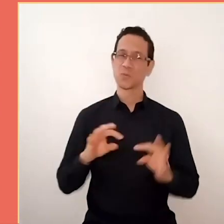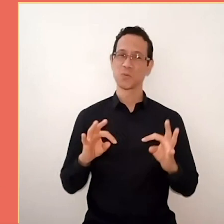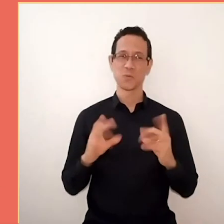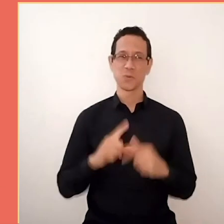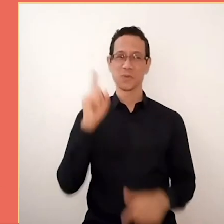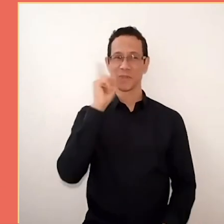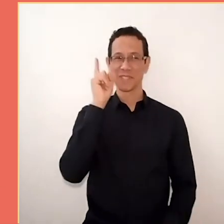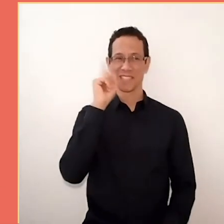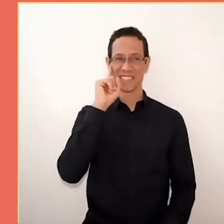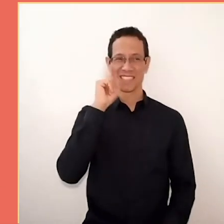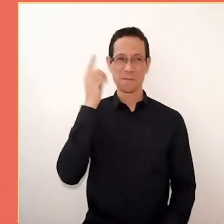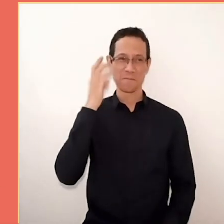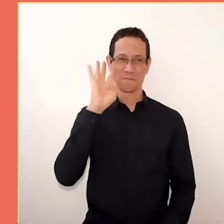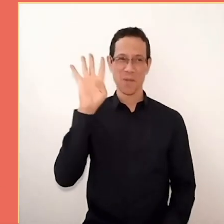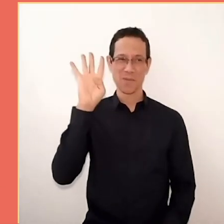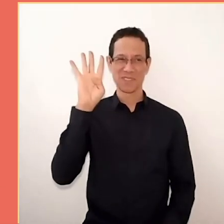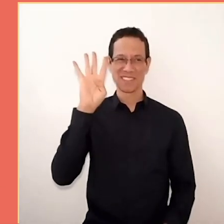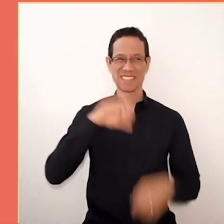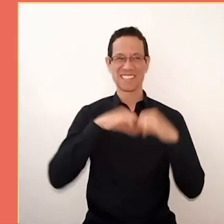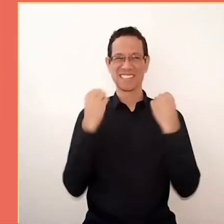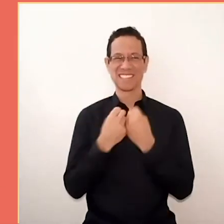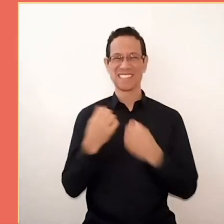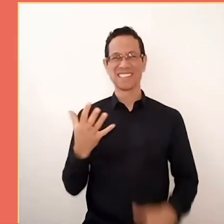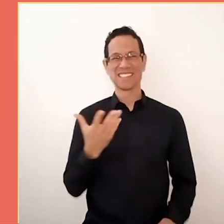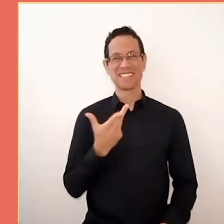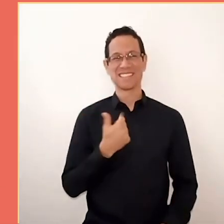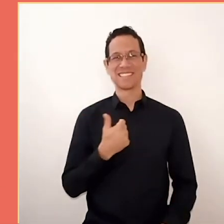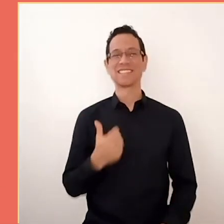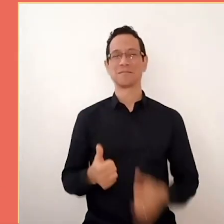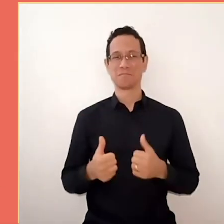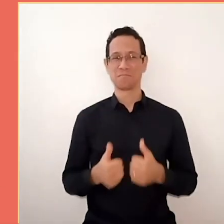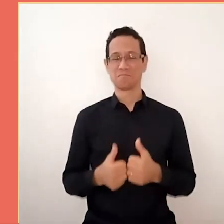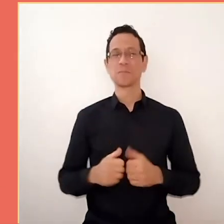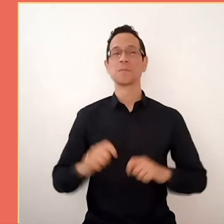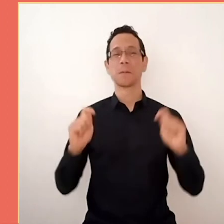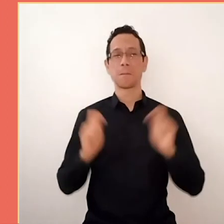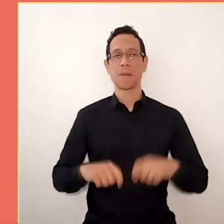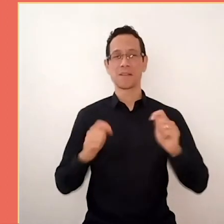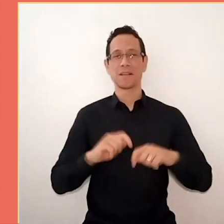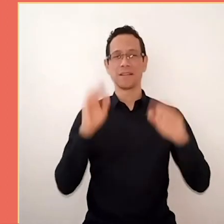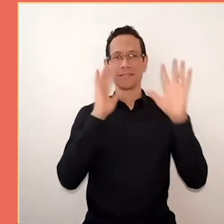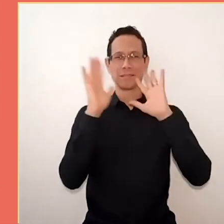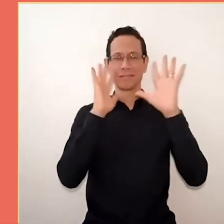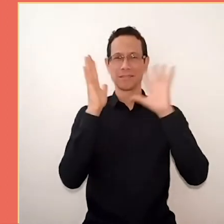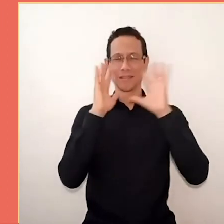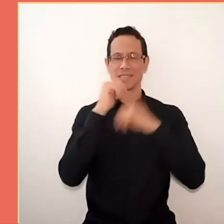é de um talento incrível essa sua capacidade. Eu estava pensando esses dias eu fiquei imaginado você.